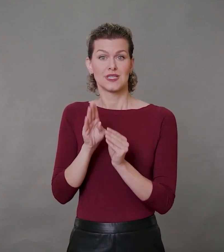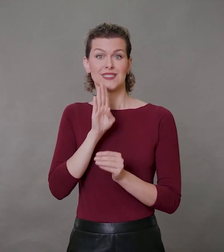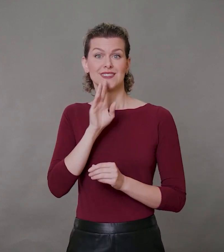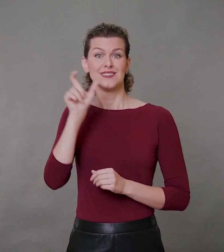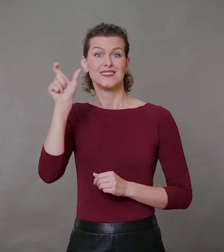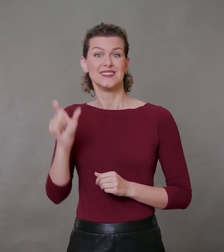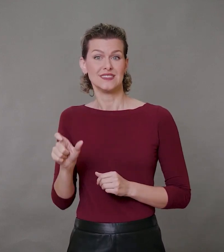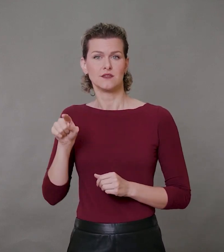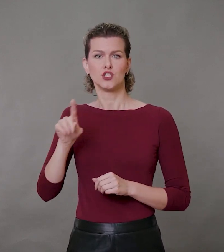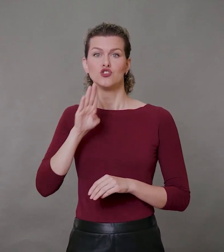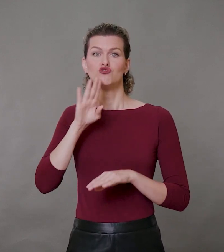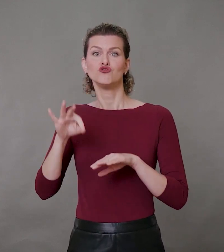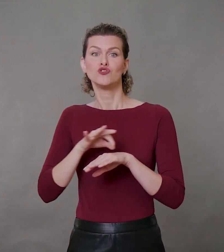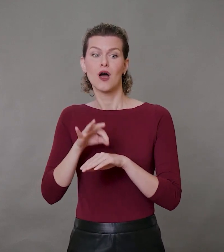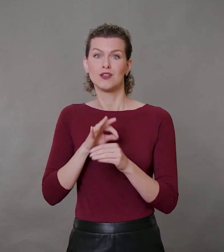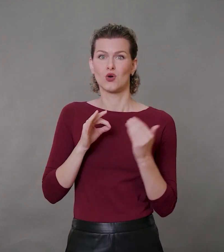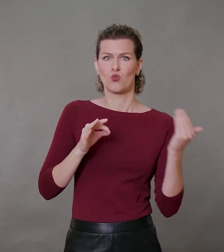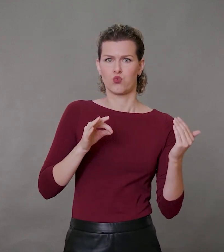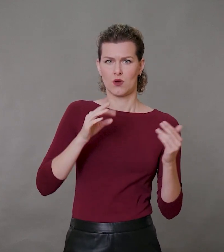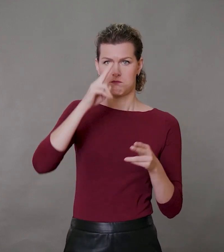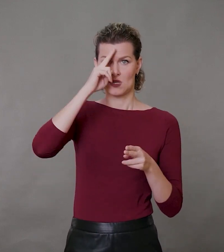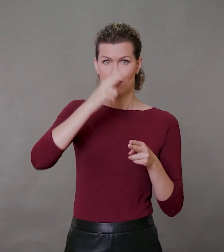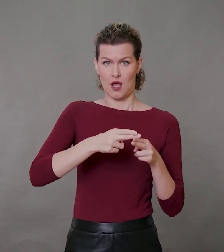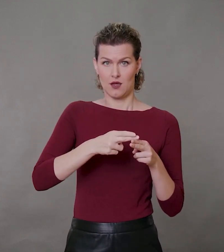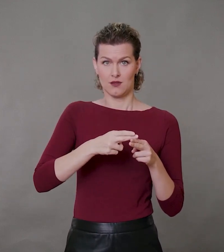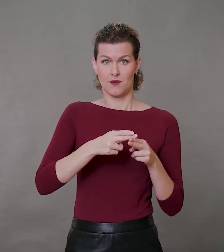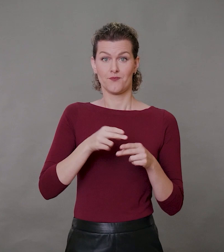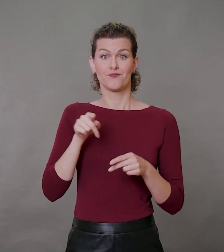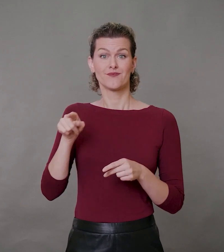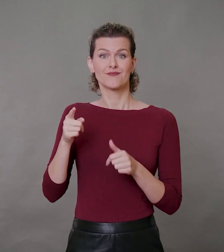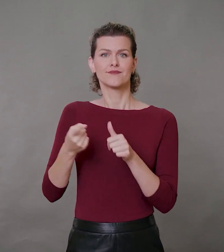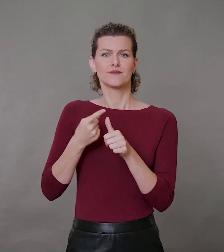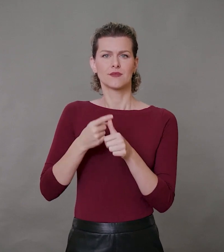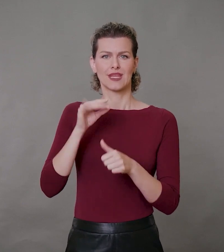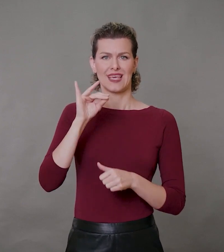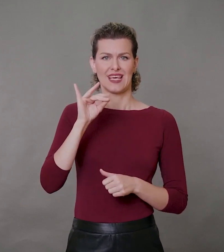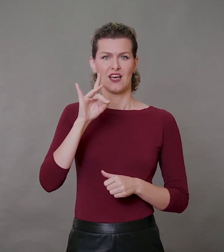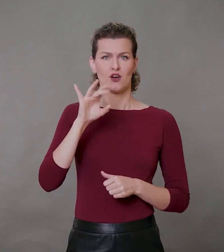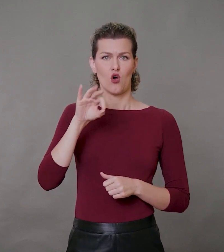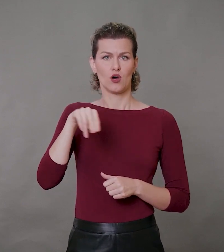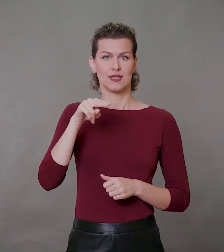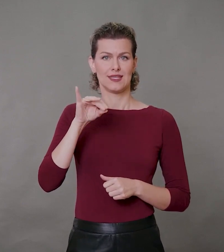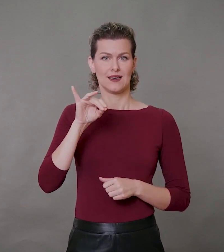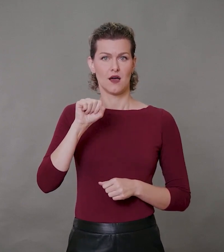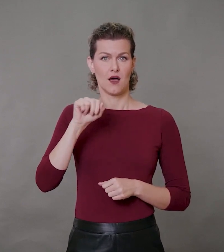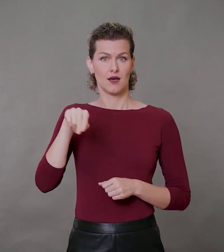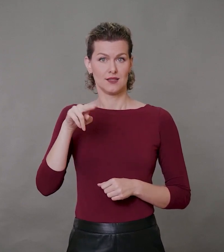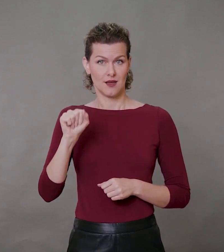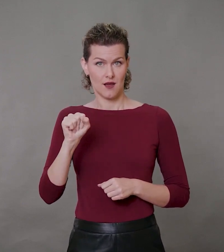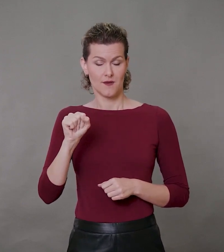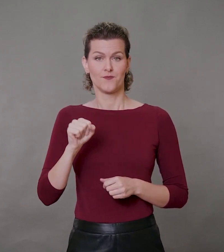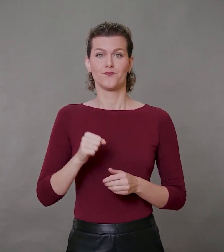с женой своего брата. Её звали Иродиада.